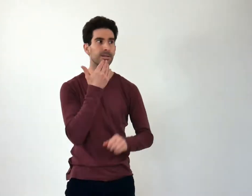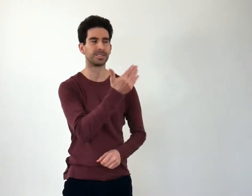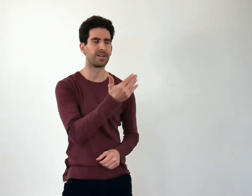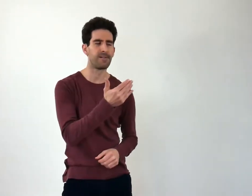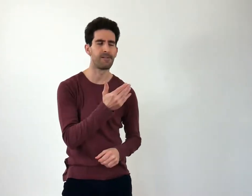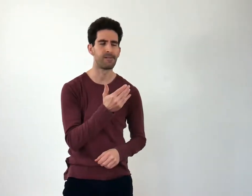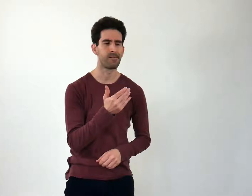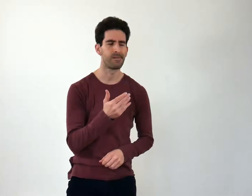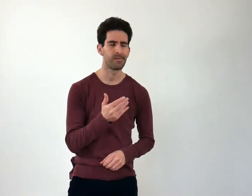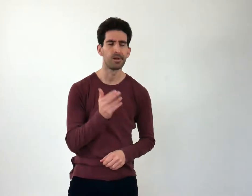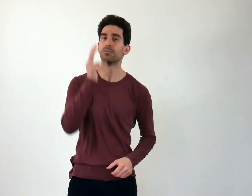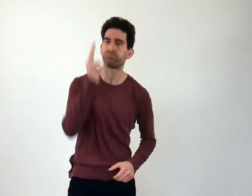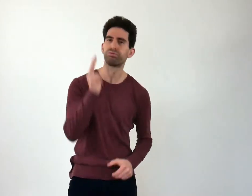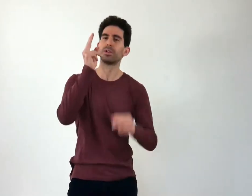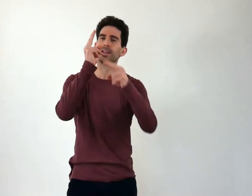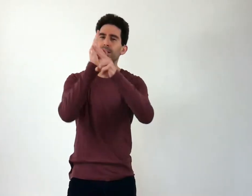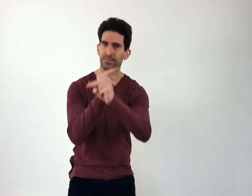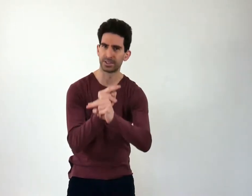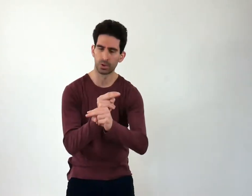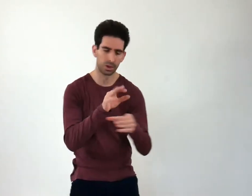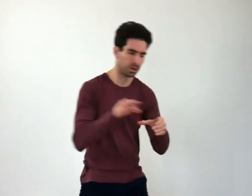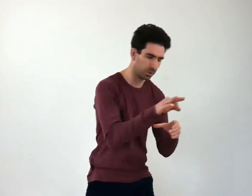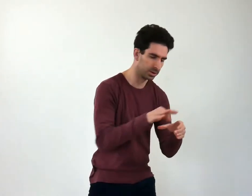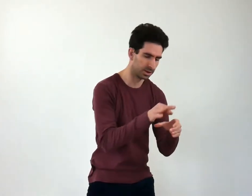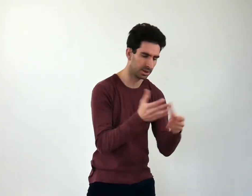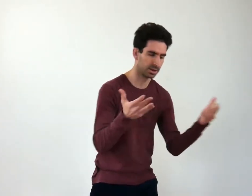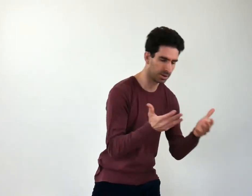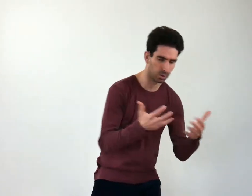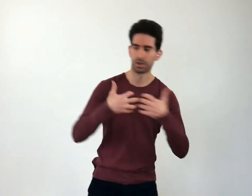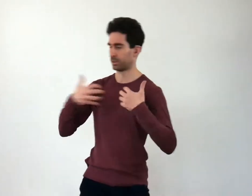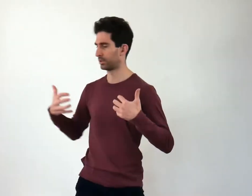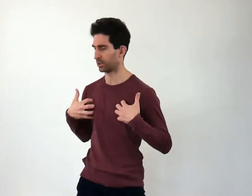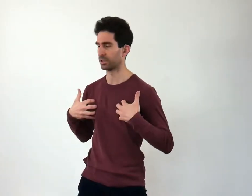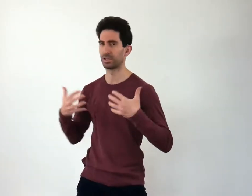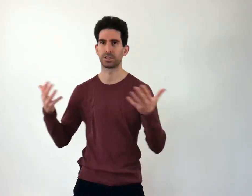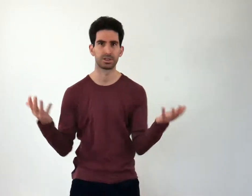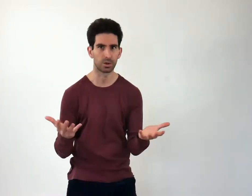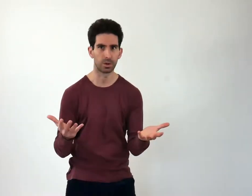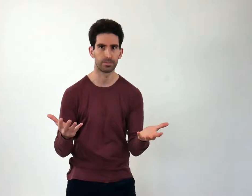Merci. Commençons par des définitions. La cuisine, c'est quoi ? La science, c'est quoi ?